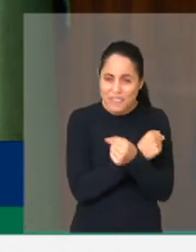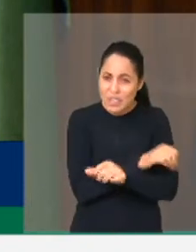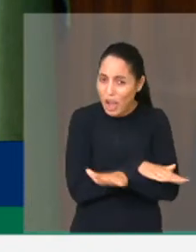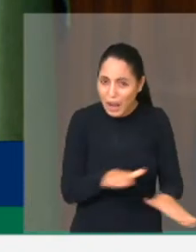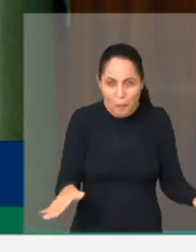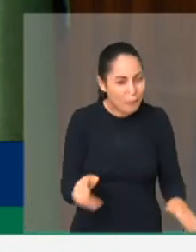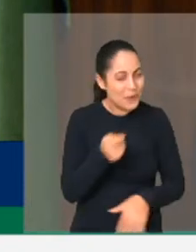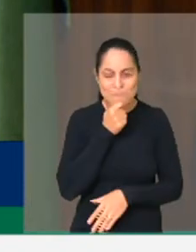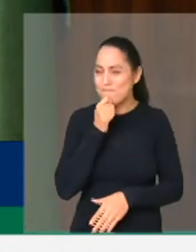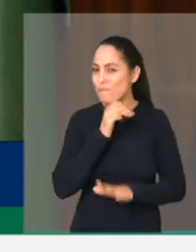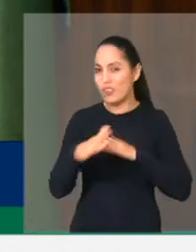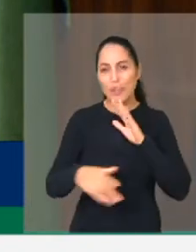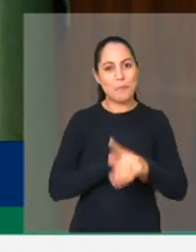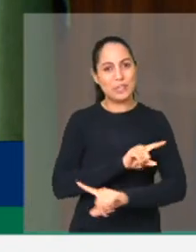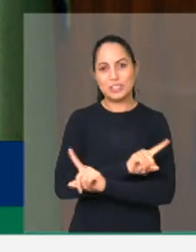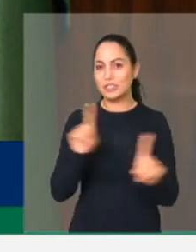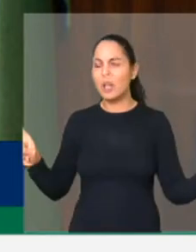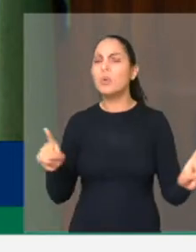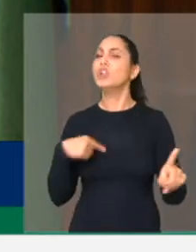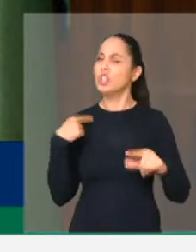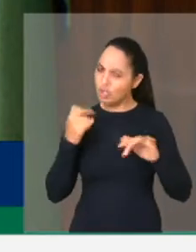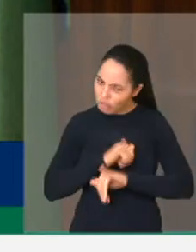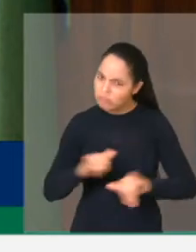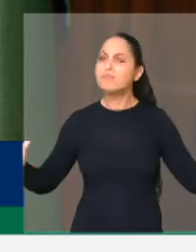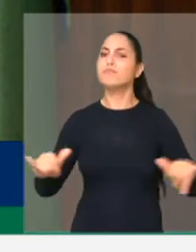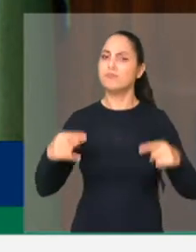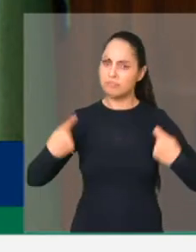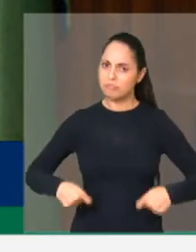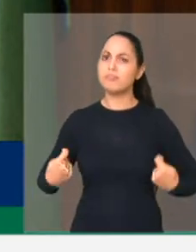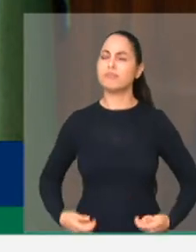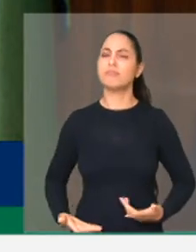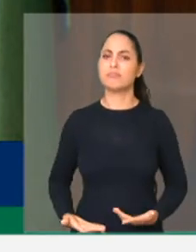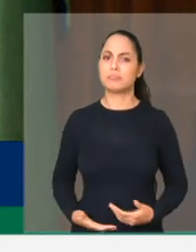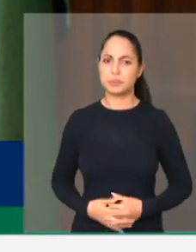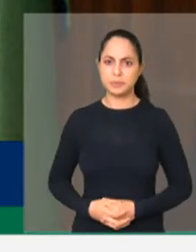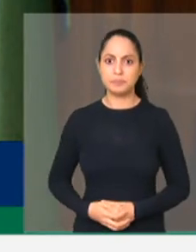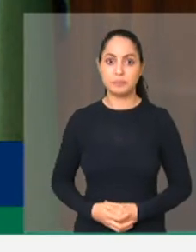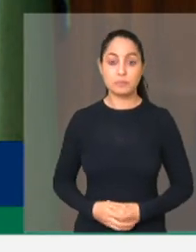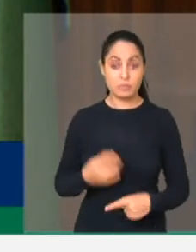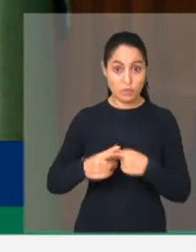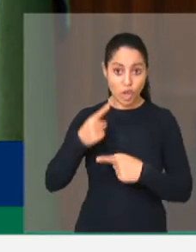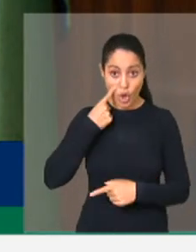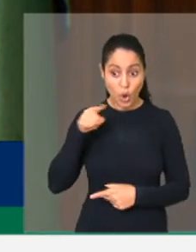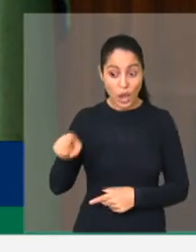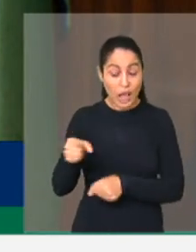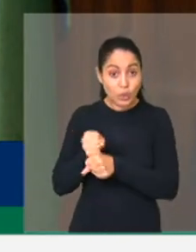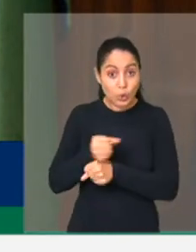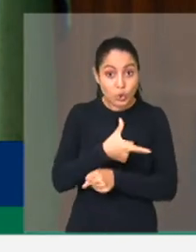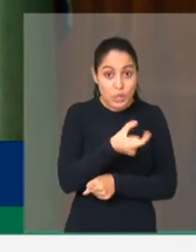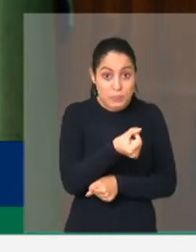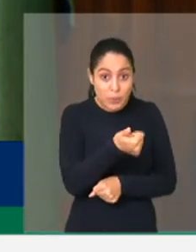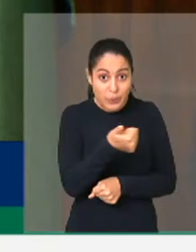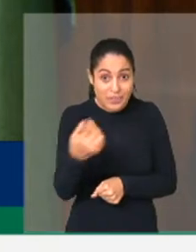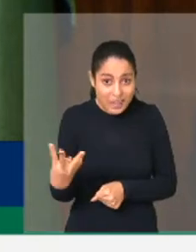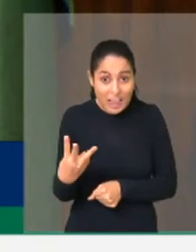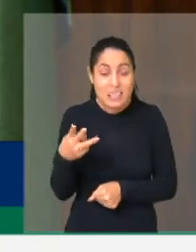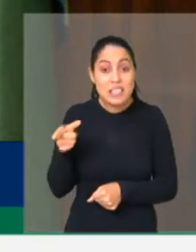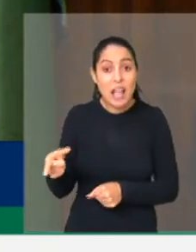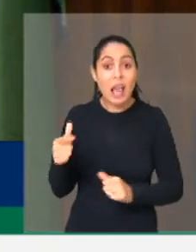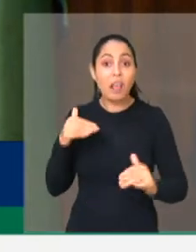VEJO SÓ, 2013 FOI ANTEONTEM. ESTAMOS FALANDO DE UMA PERMANÊNCIA DE UM PASSADO COLONIAL DURO, QUE... VEIO DE UM SEQUESTRO DE NEGROS E